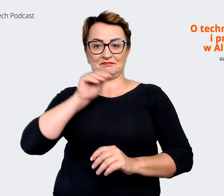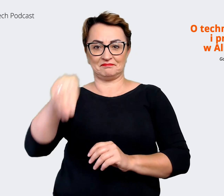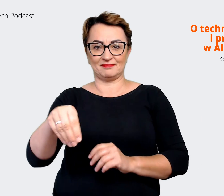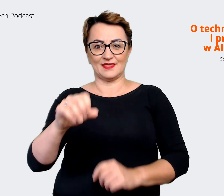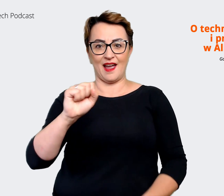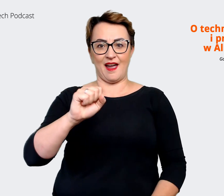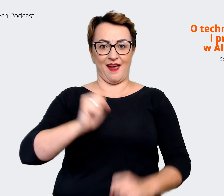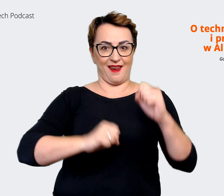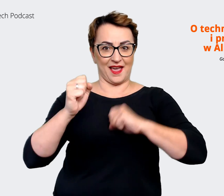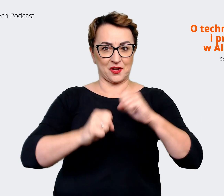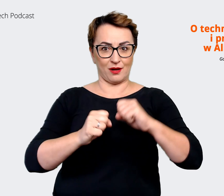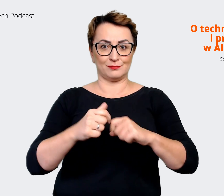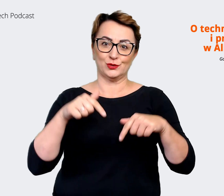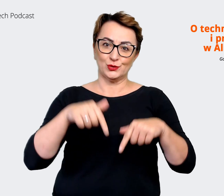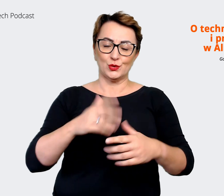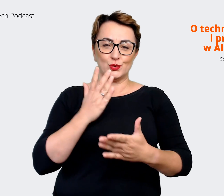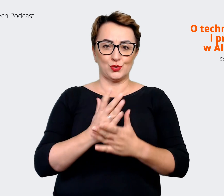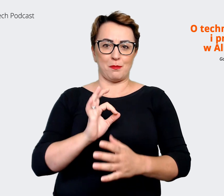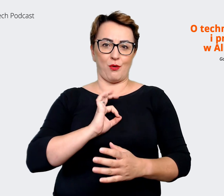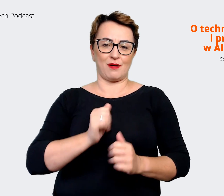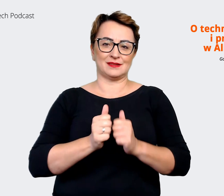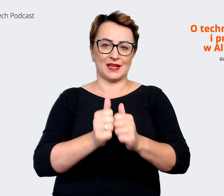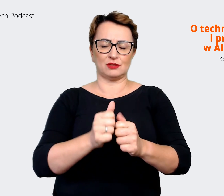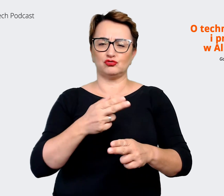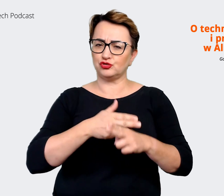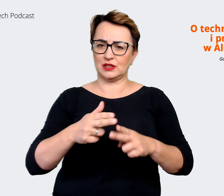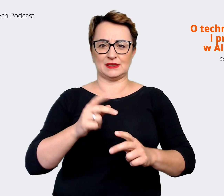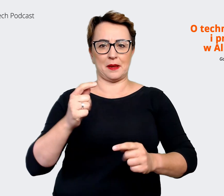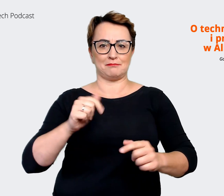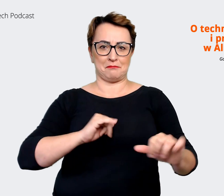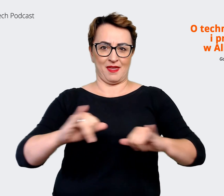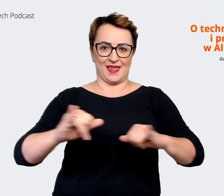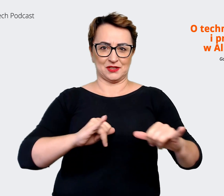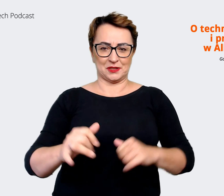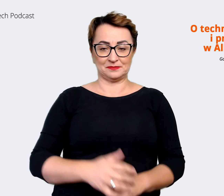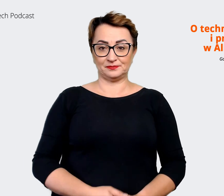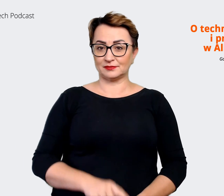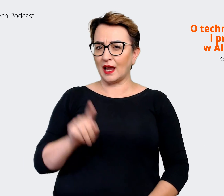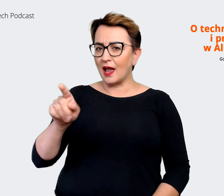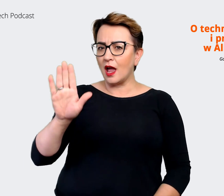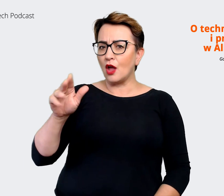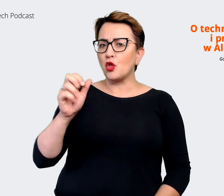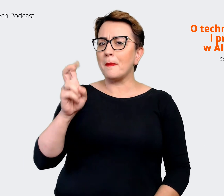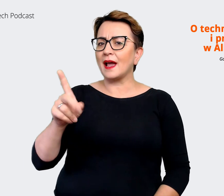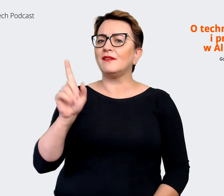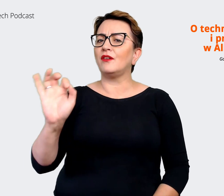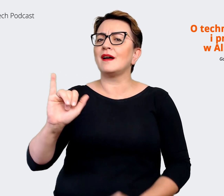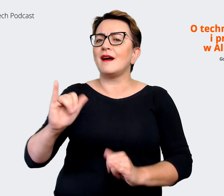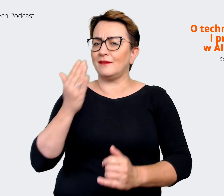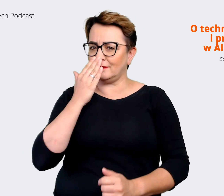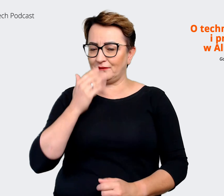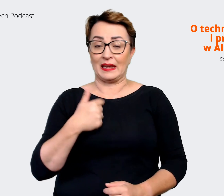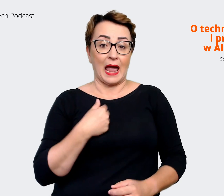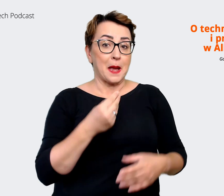do Allegro i tutaj to już rola czysto menedżerska. Prowadzący: Tomek a jak to wyglądało w Twoim przypadku? Tomasz: Ja dołączyłem